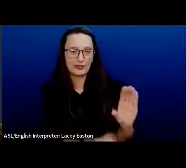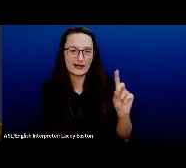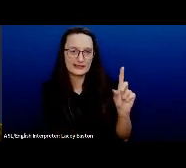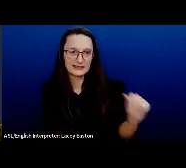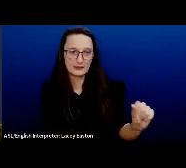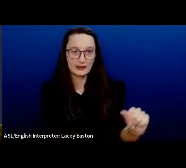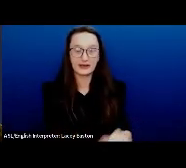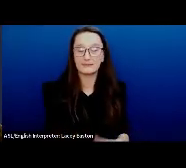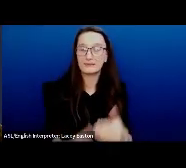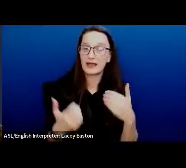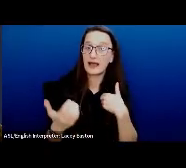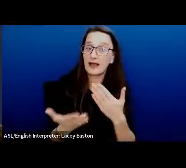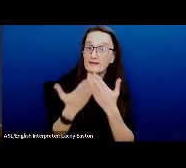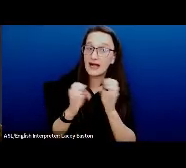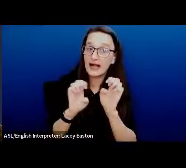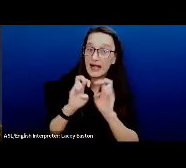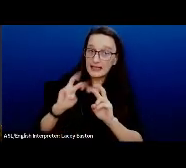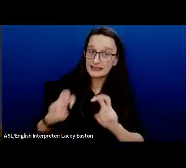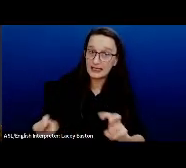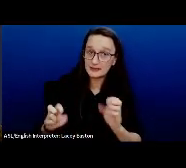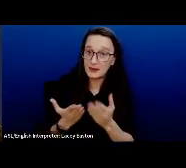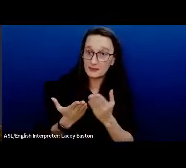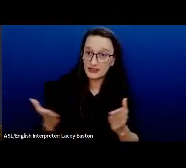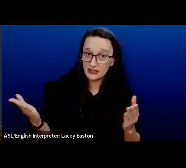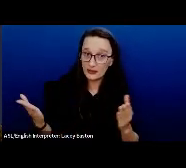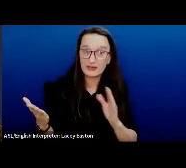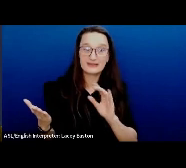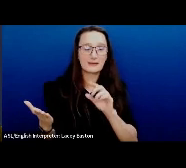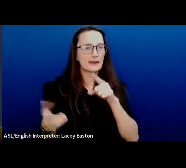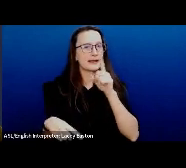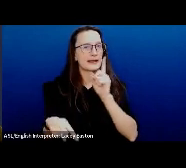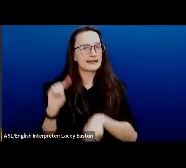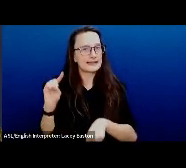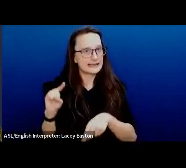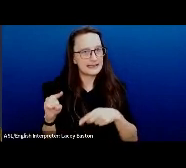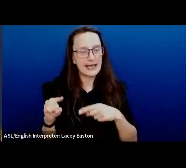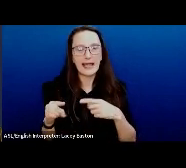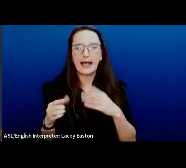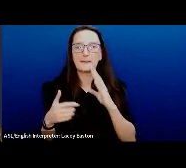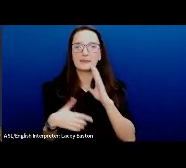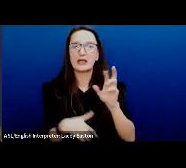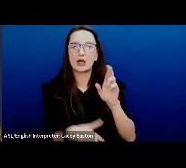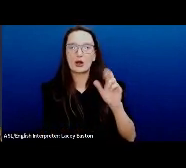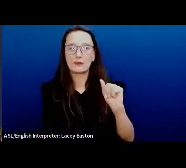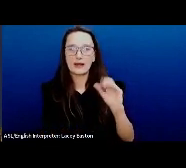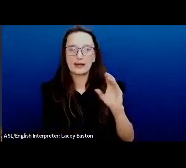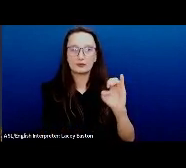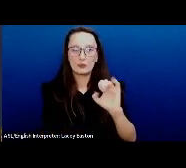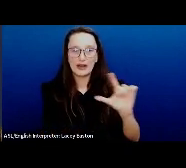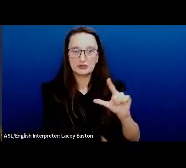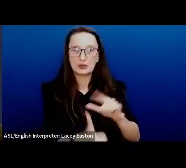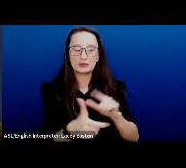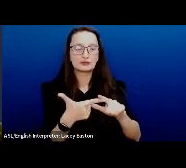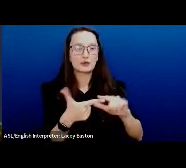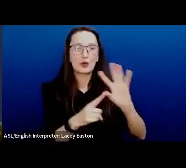Materiales de las evaluaciones: materiales usados para las evaluaciones y colocación no debe ser discriminatorio racial, cultural, o sexualmente